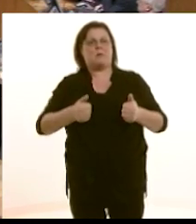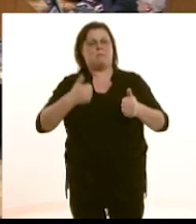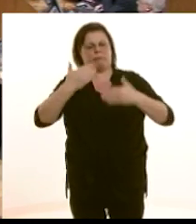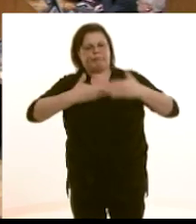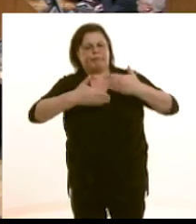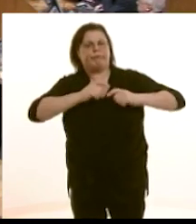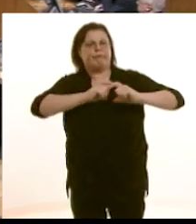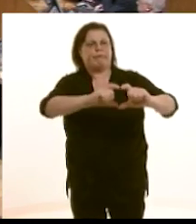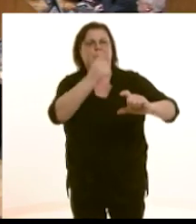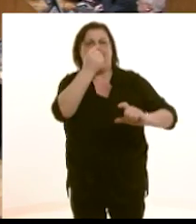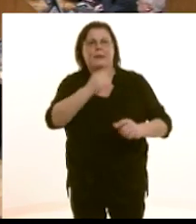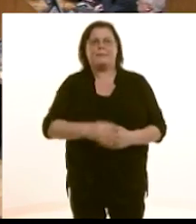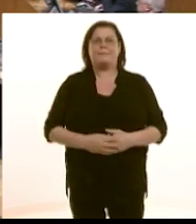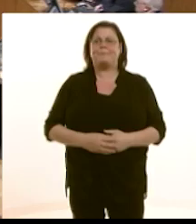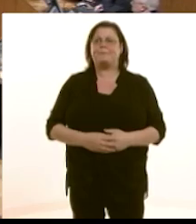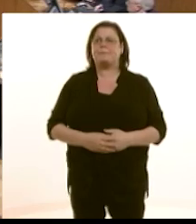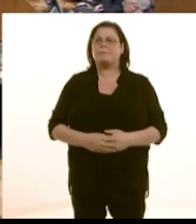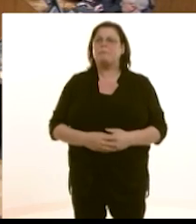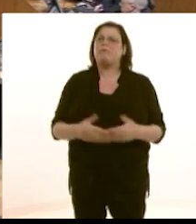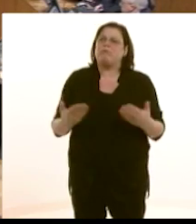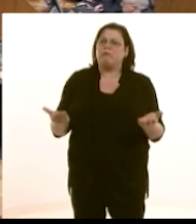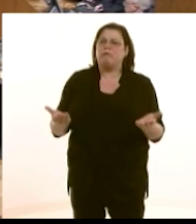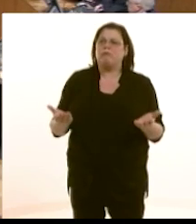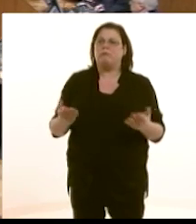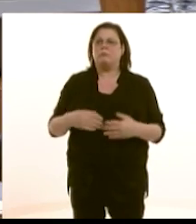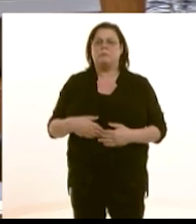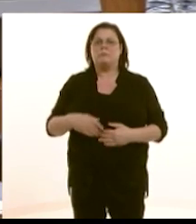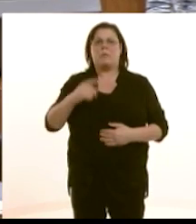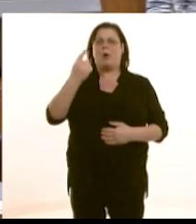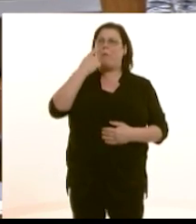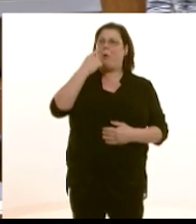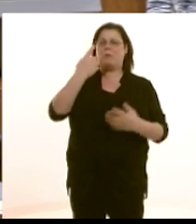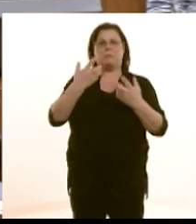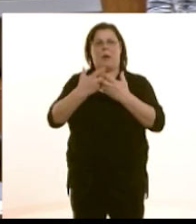Carwyn Jones: Wrth gwrs, rym niín fodlon edrych ar unrhyw ffyrdd o sicrhau eu bod nhwín